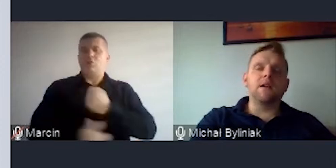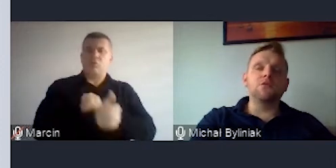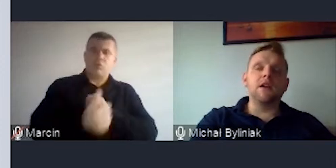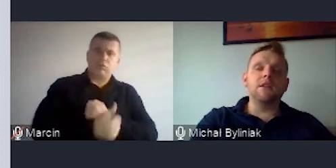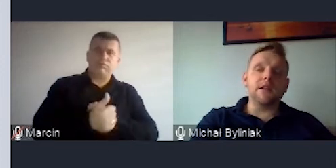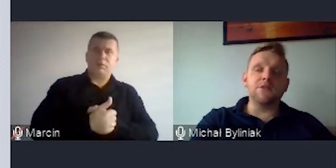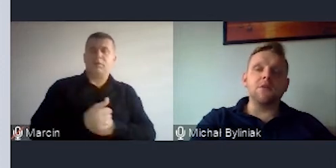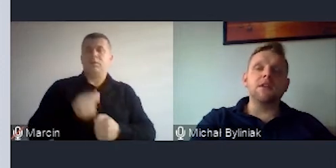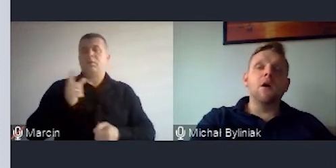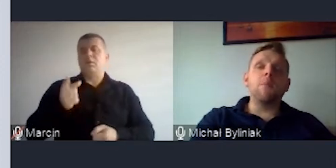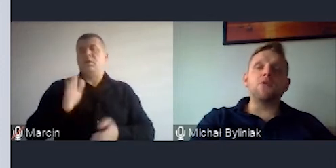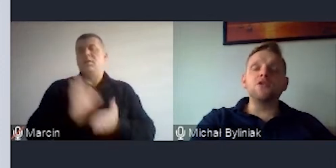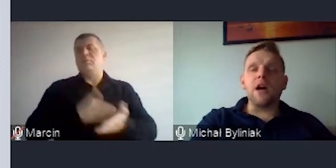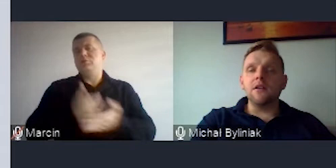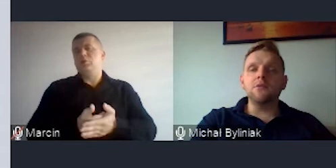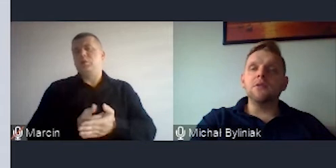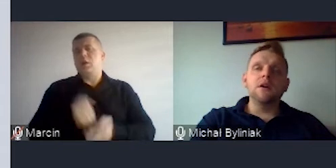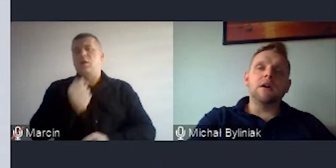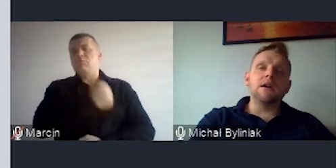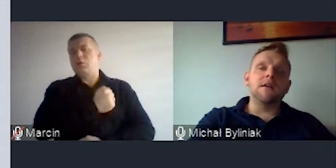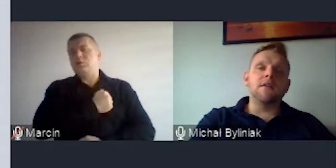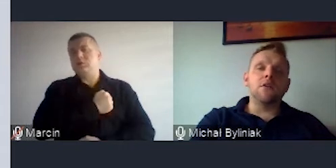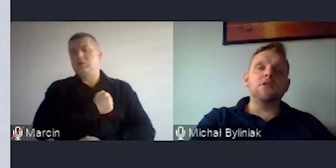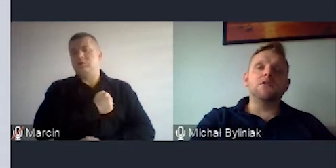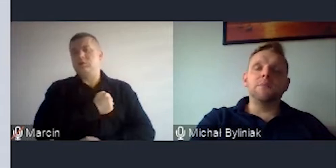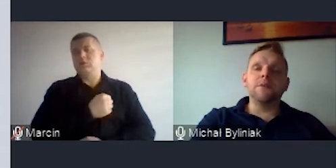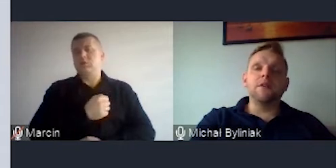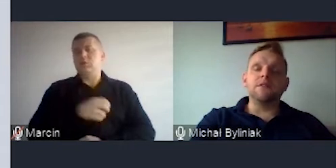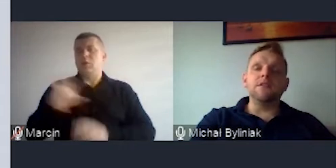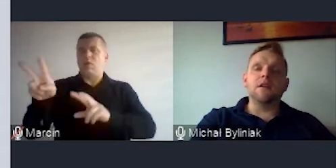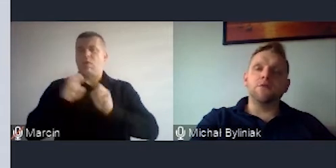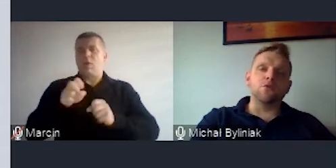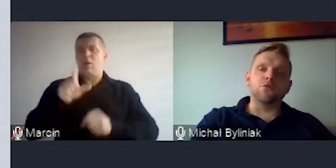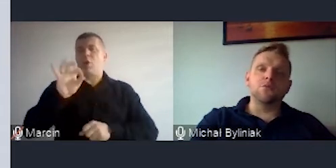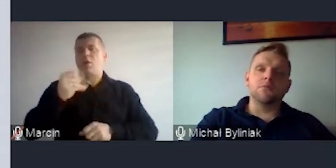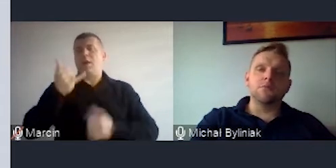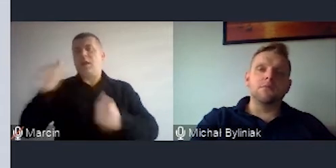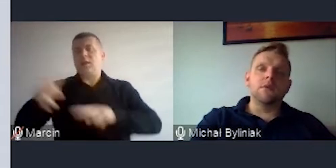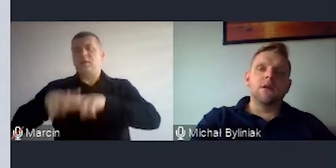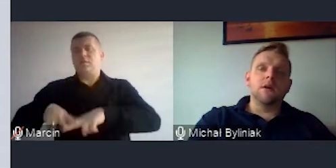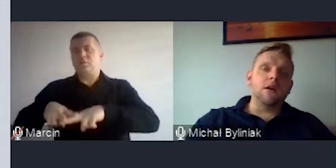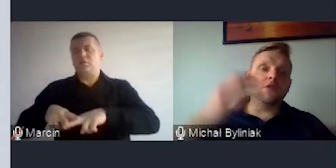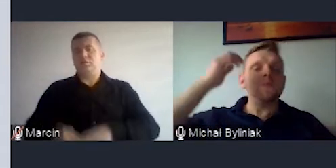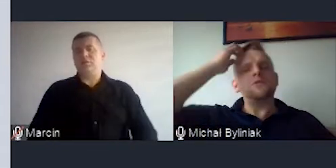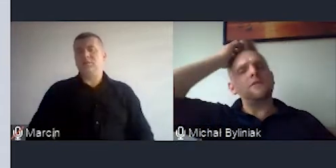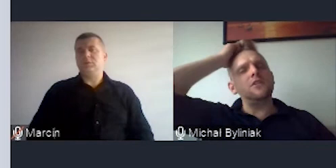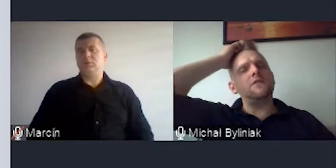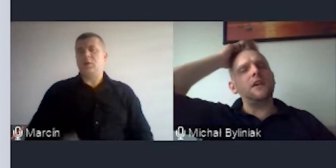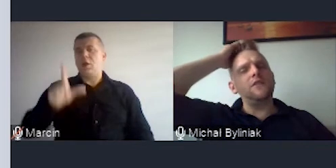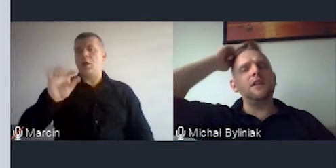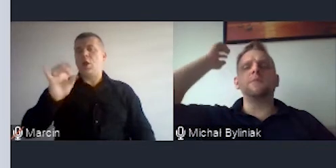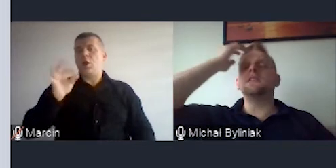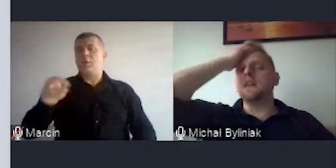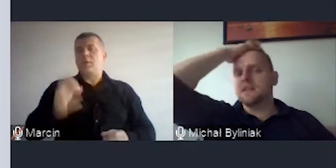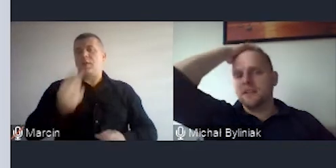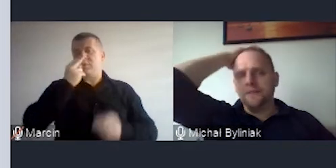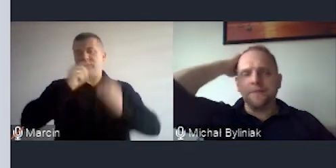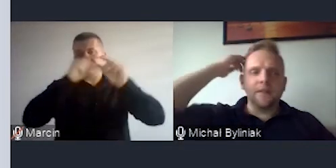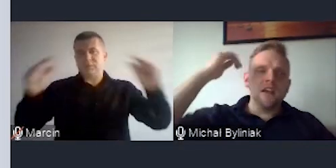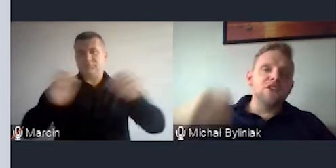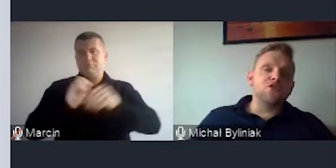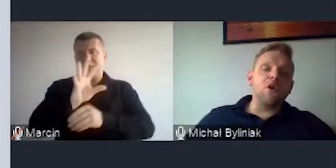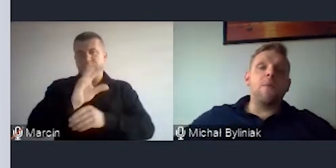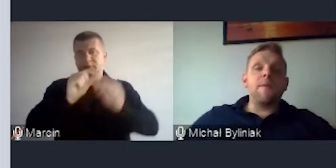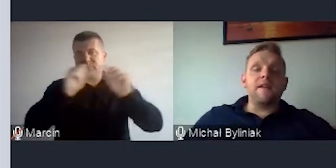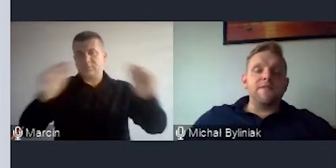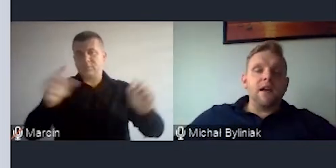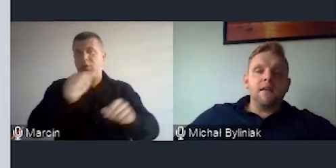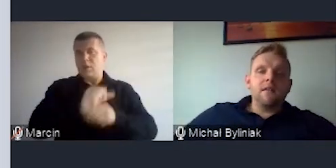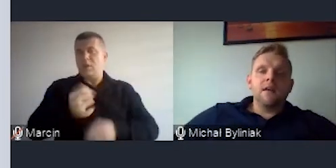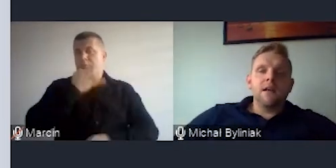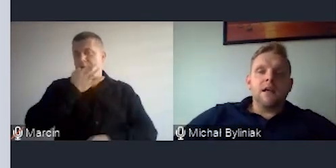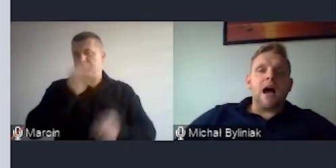które na przykład pożyczają logotypy z innego funduszu. Logotypy które widzie w tej chwili na prezentacji są poprawne,